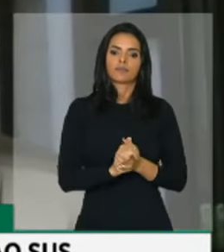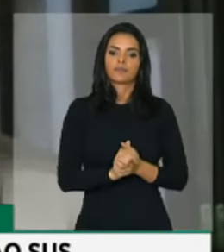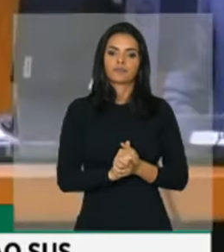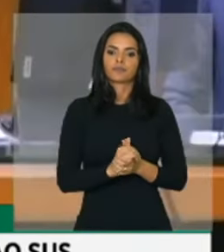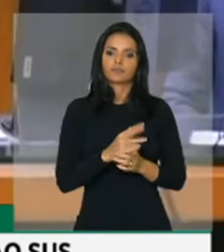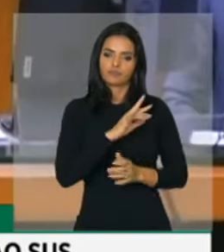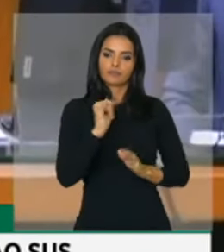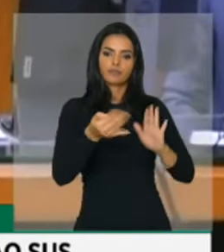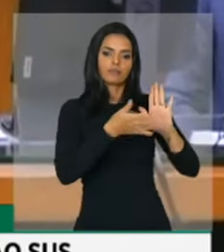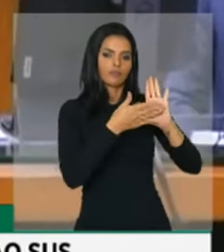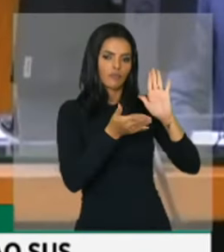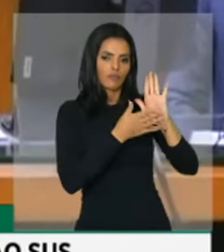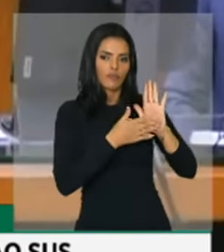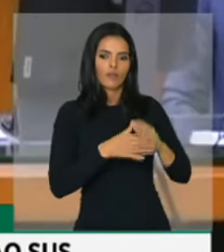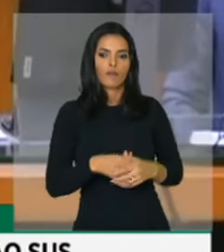ACORDO QUE É ADMITIR A EMENDA